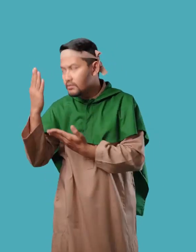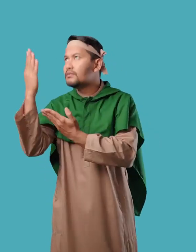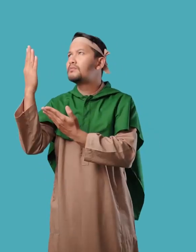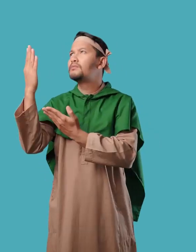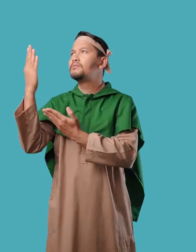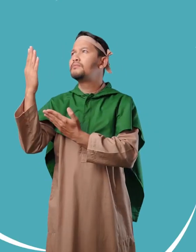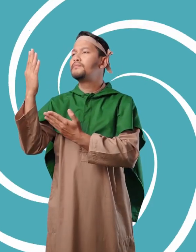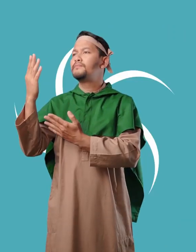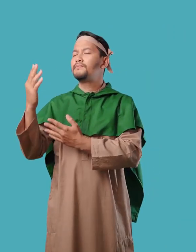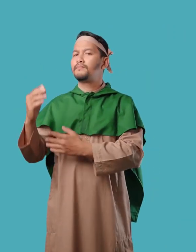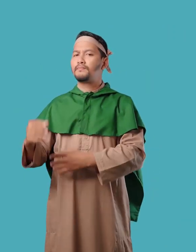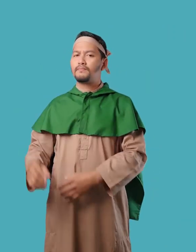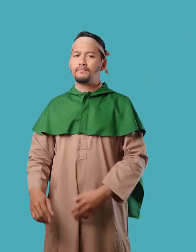beliau mengikuti perintah Allah